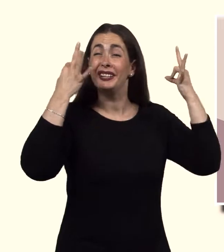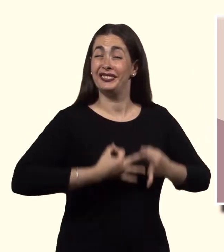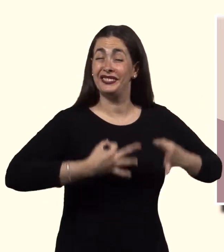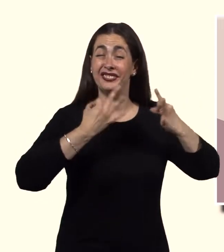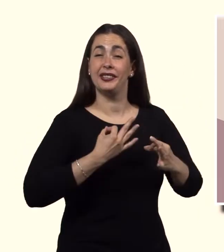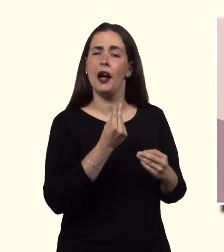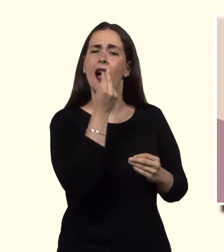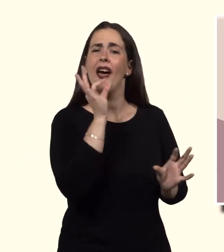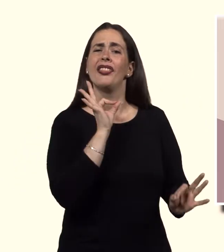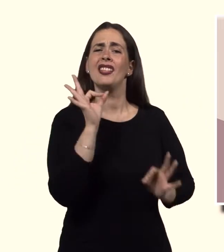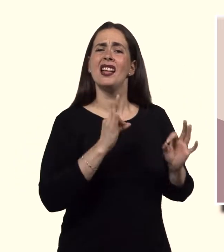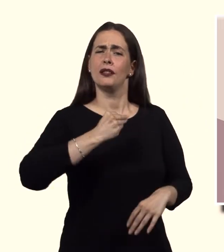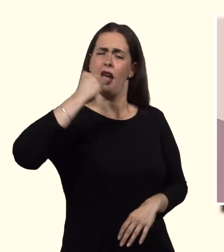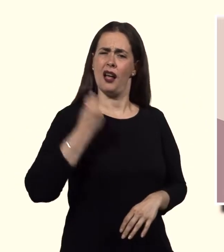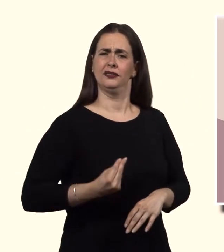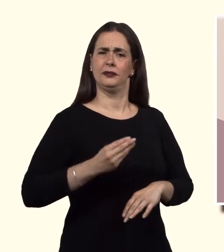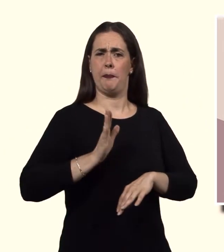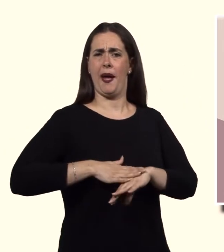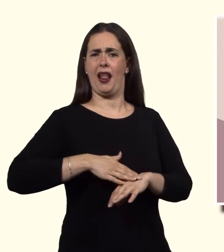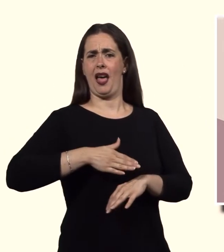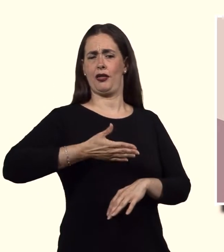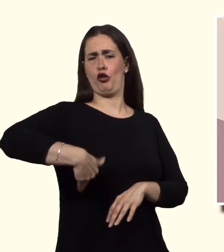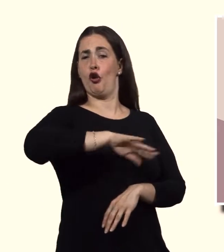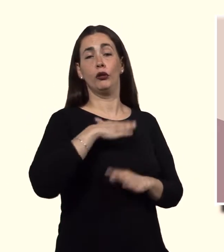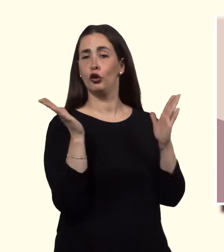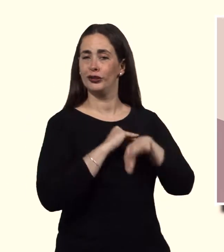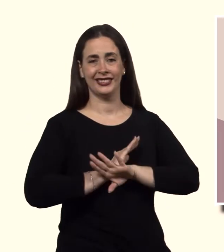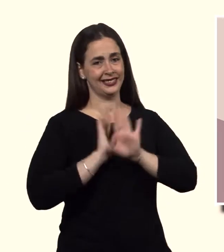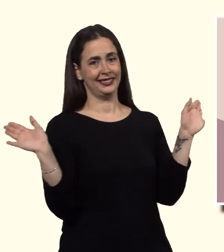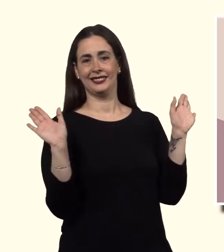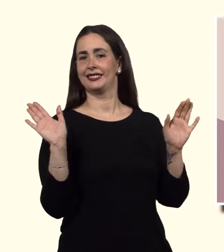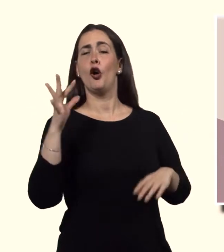No existeix una dieta que sigui bona per a tothom. El que podem afirmar amb rotunditat